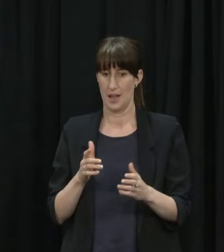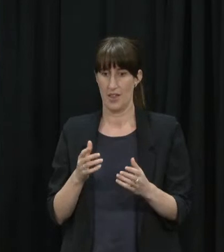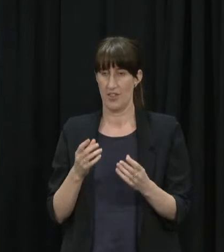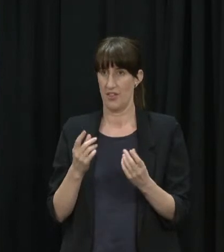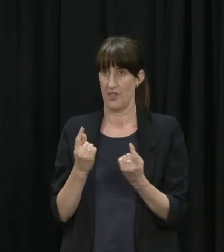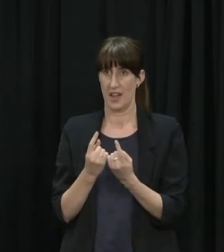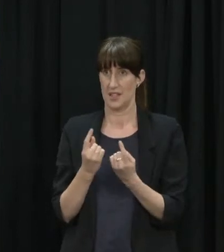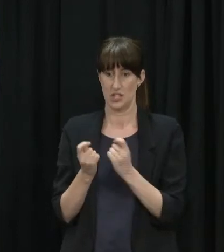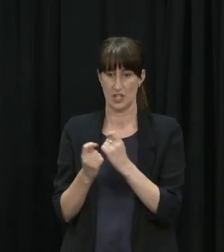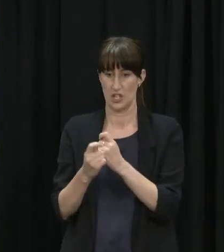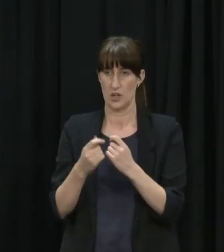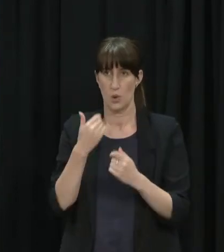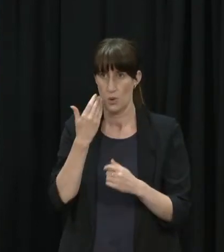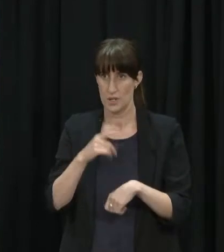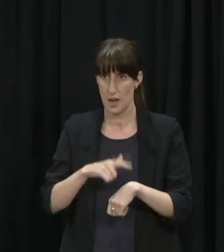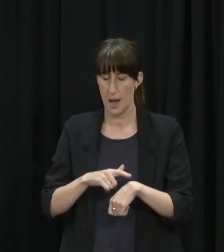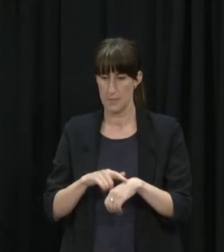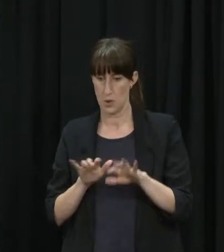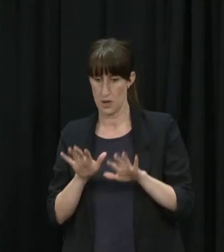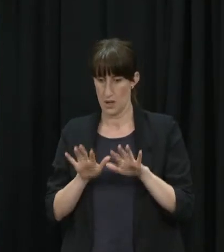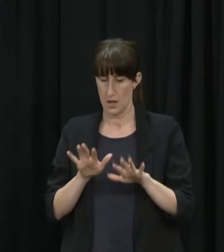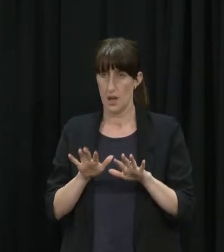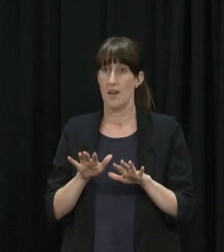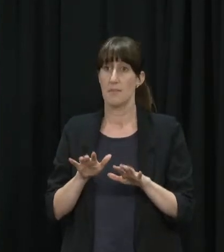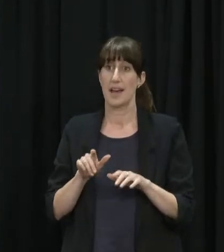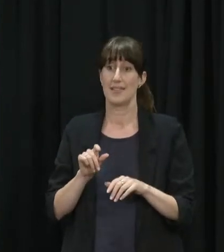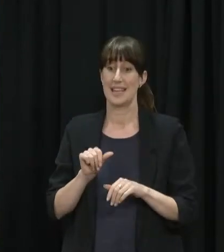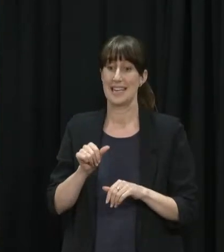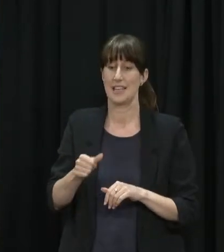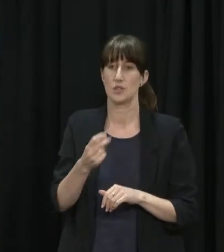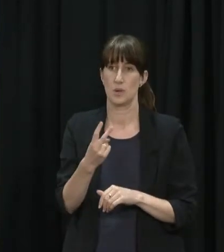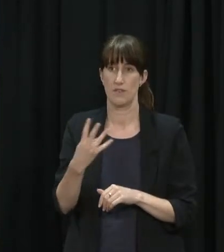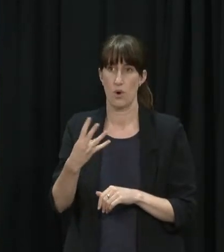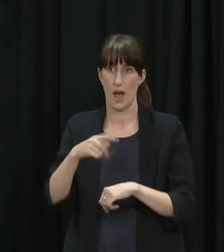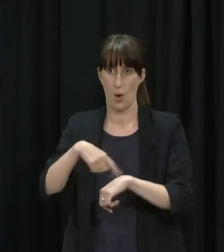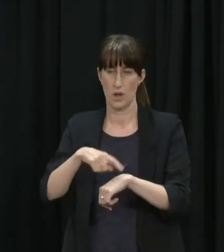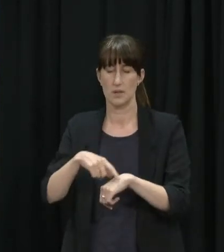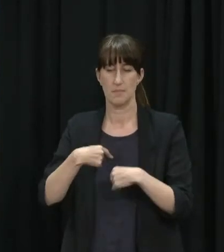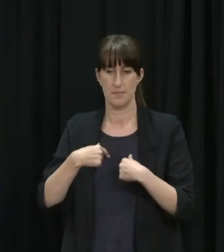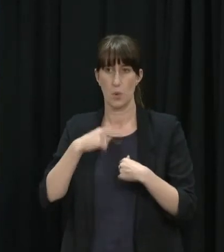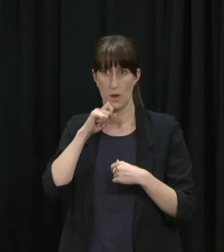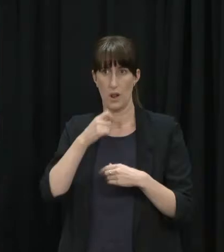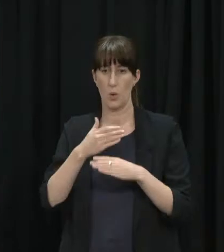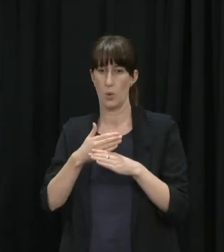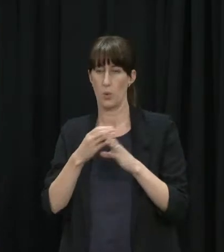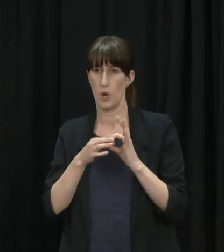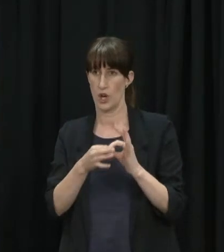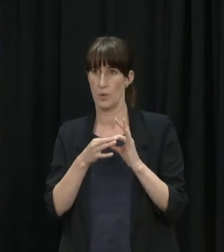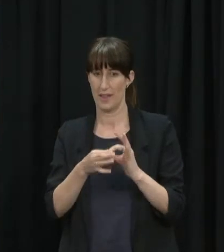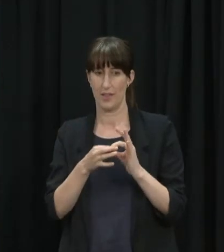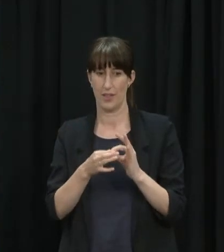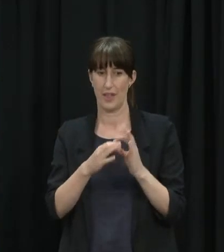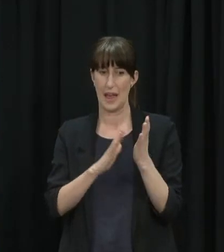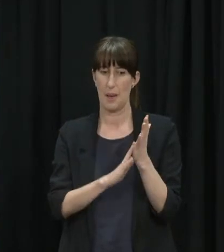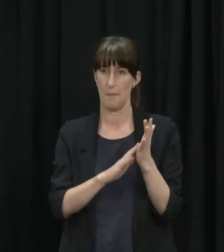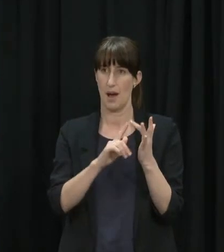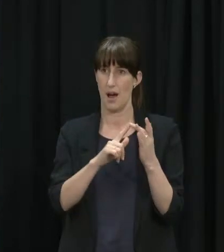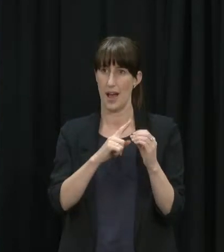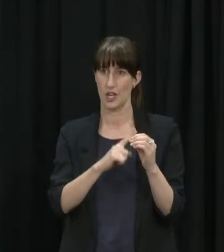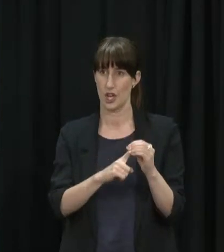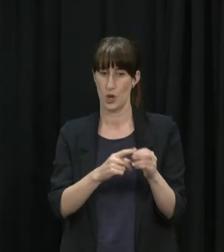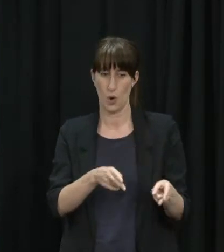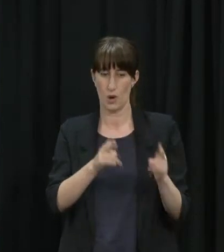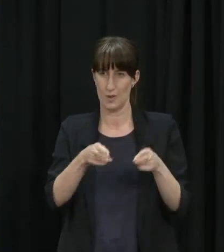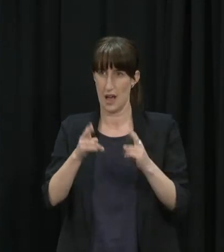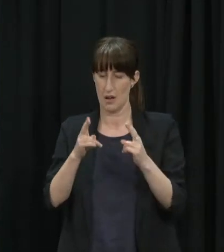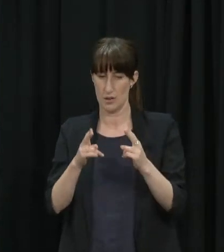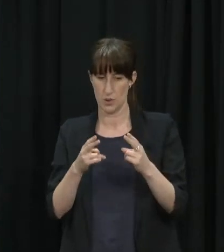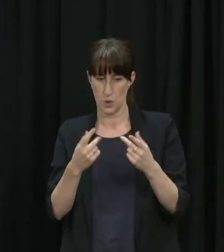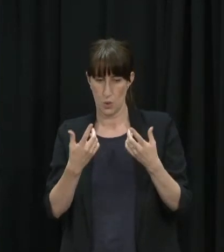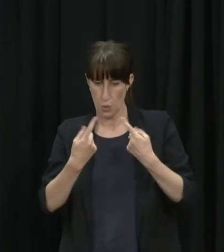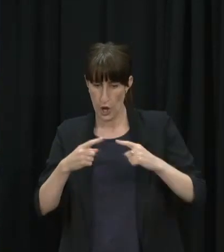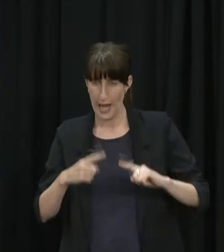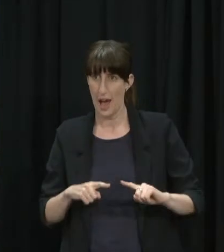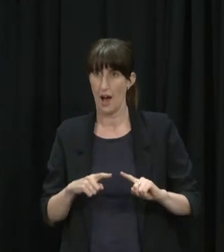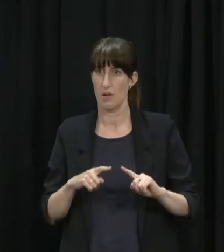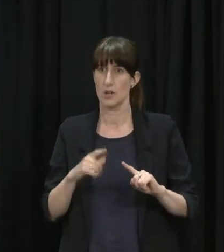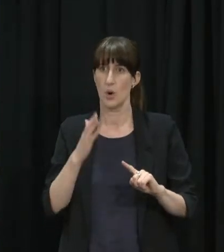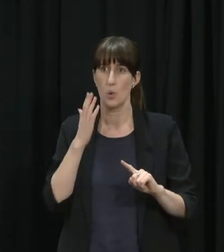pukapuka tuku whakamua a MiQ me